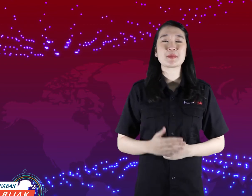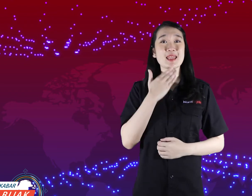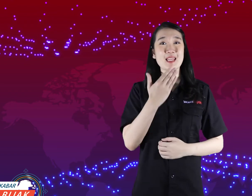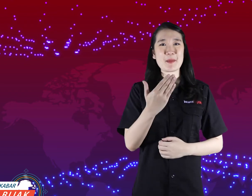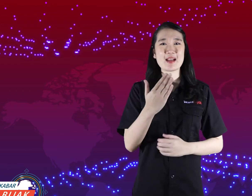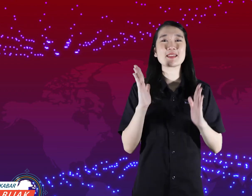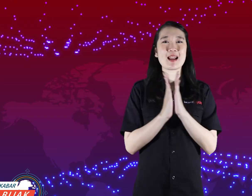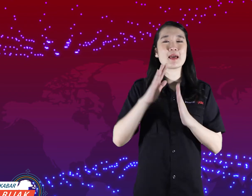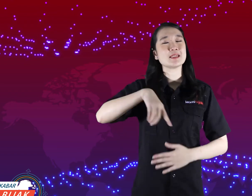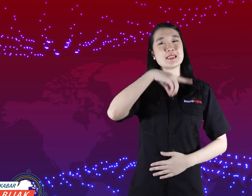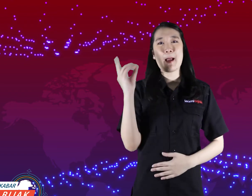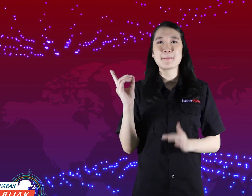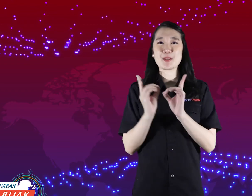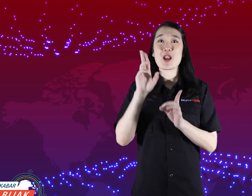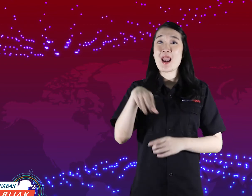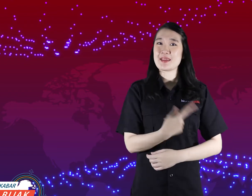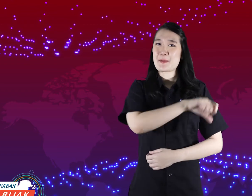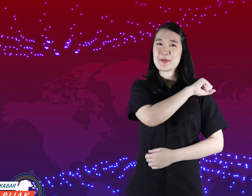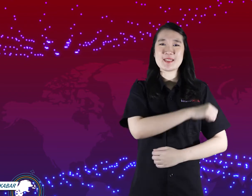Sampai bertemu lagi di KamiBijak.